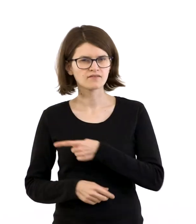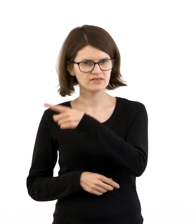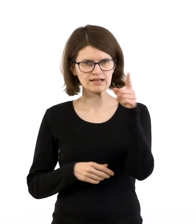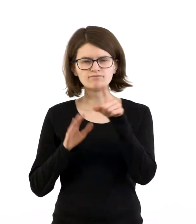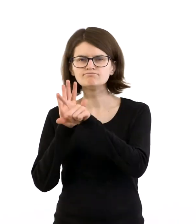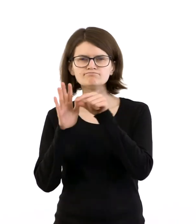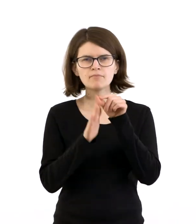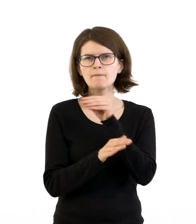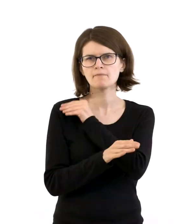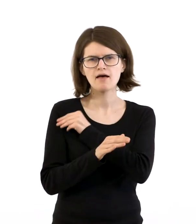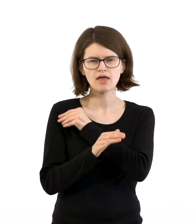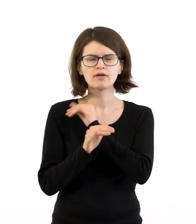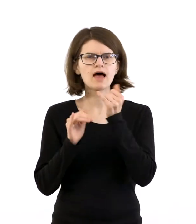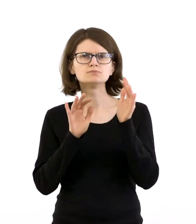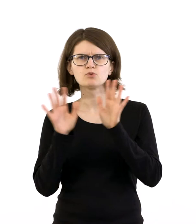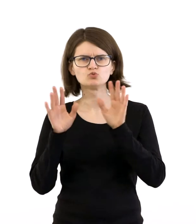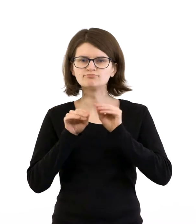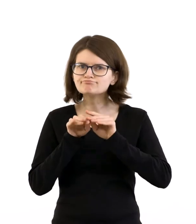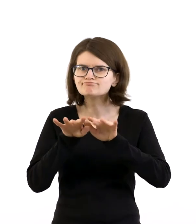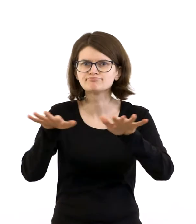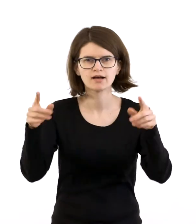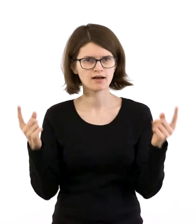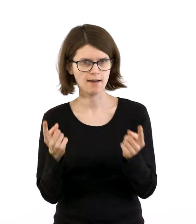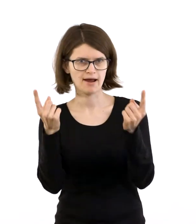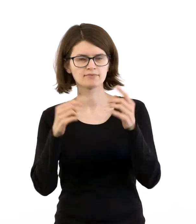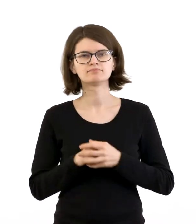5. Wybór materiałów i narzędzi wspierających kampanię.